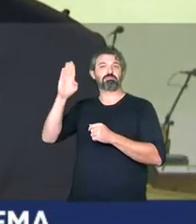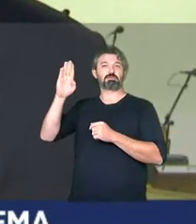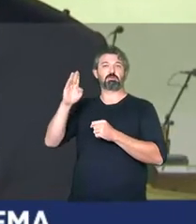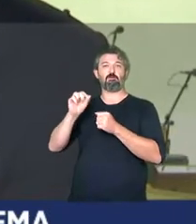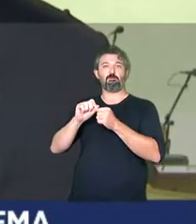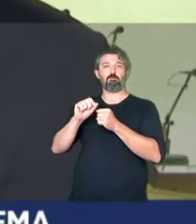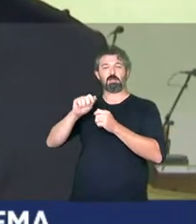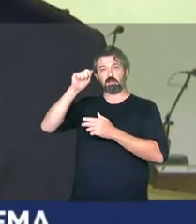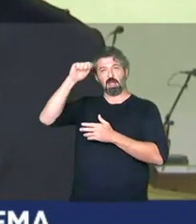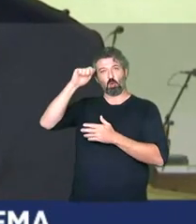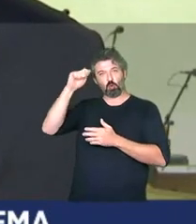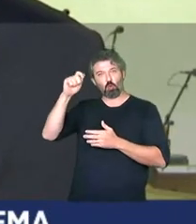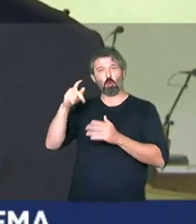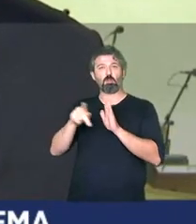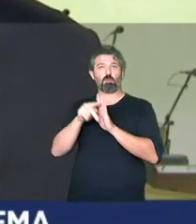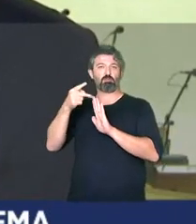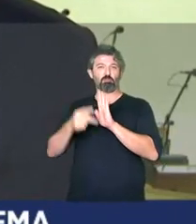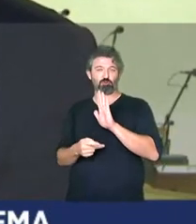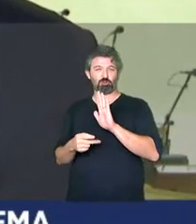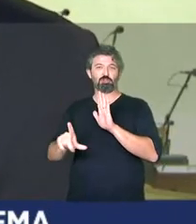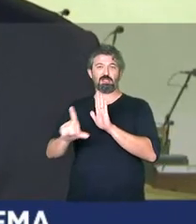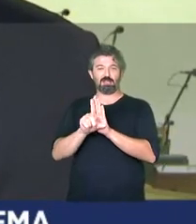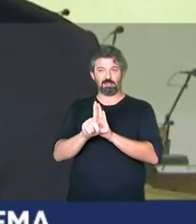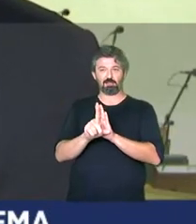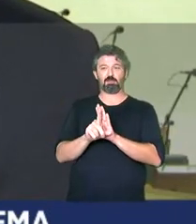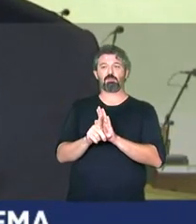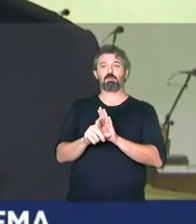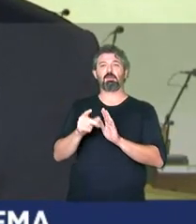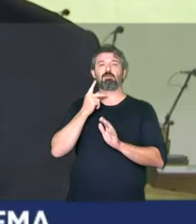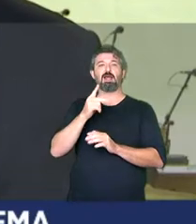JANDIRA FEGHALI QUE CABEÇAOU A LISTA DE AUTORES DESSE PROJETO DE LEI. APELIDADO DE